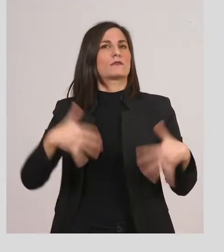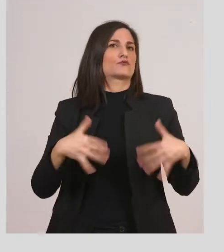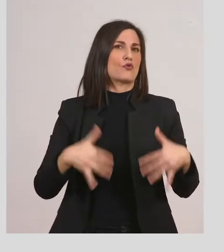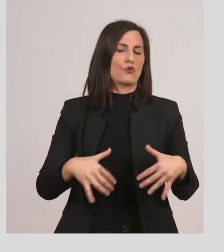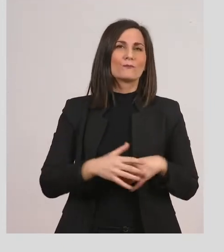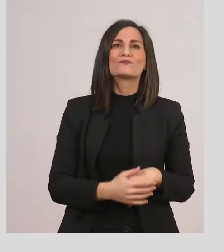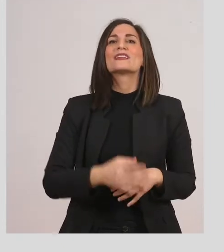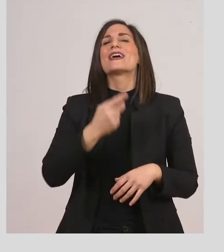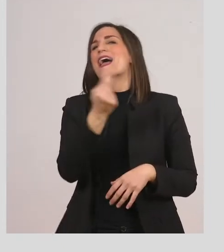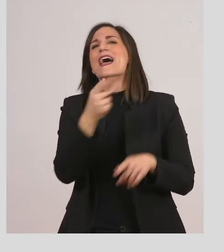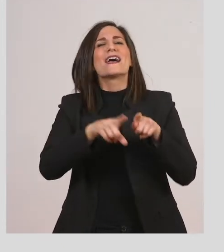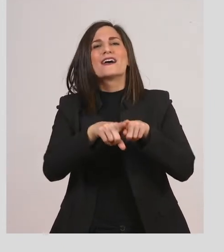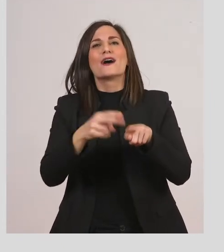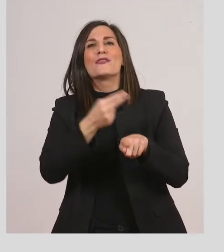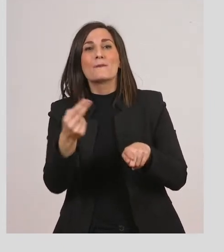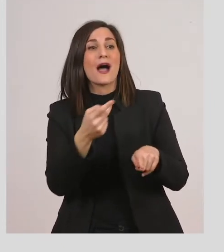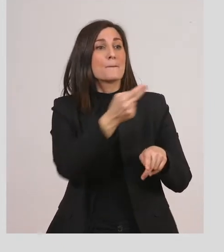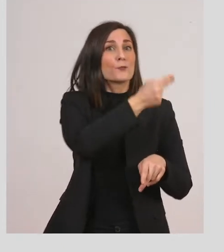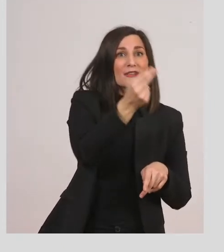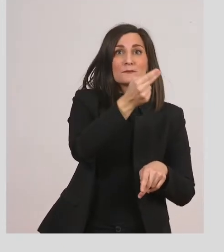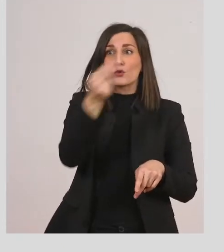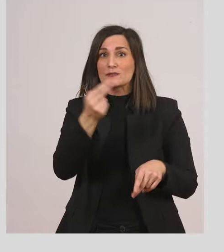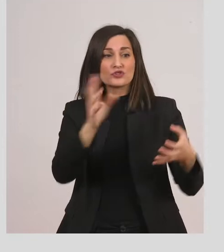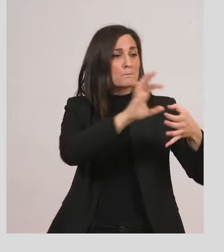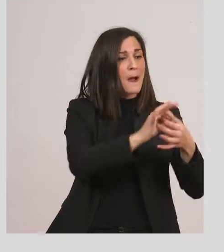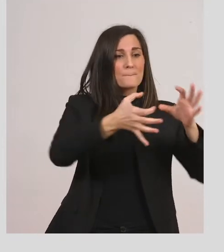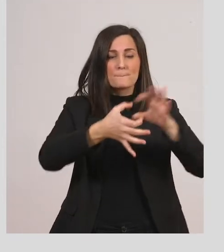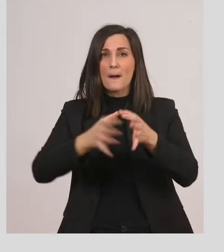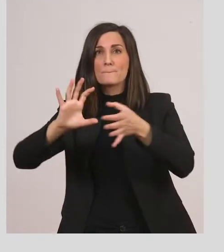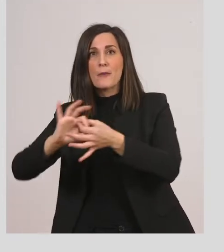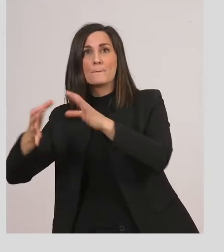που λέμε έχουνε σχέση μεταξύ τους και οδηγούν σε ένα ασφαλές συμπέρασμα.